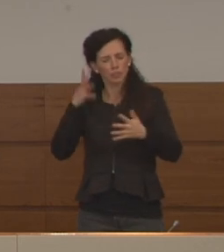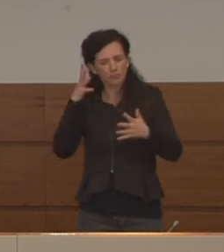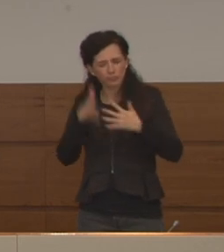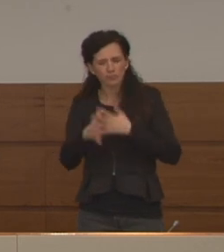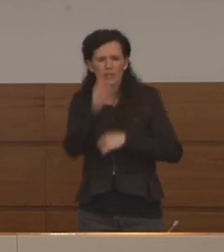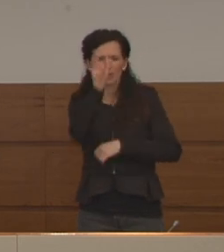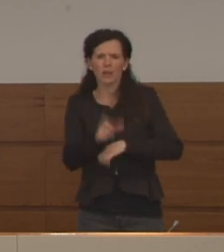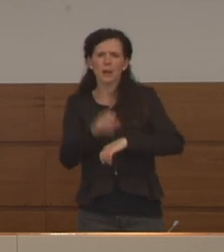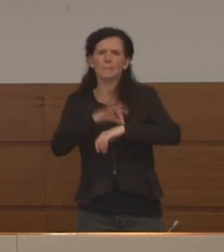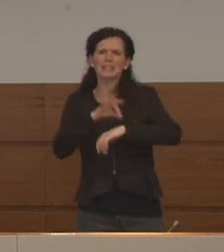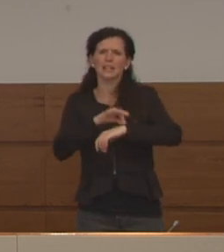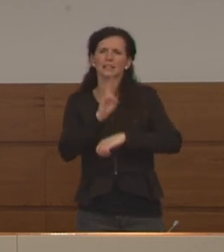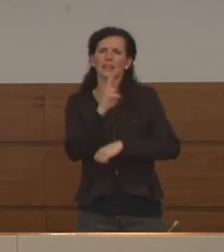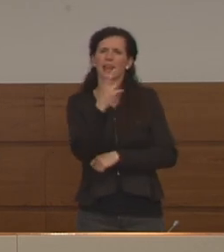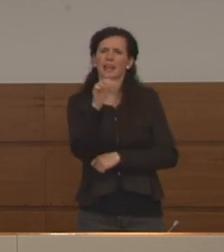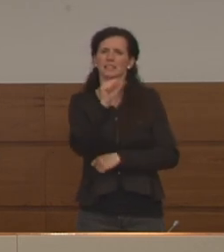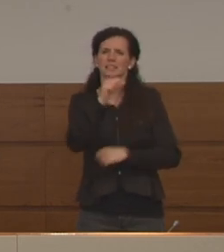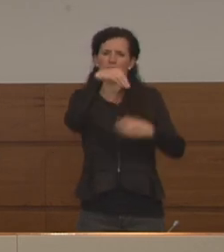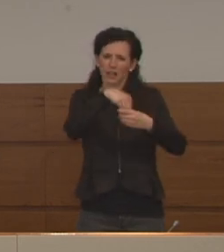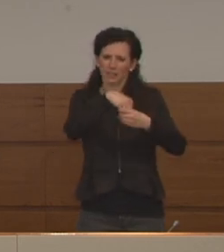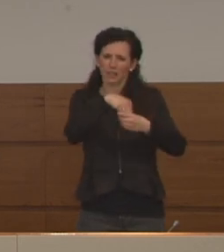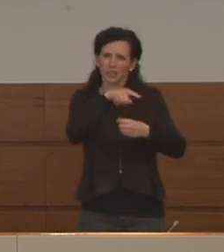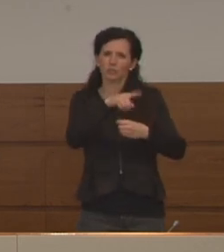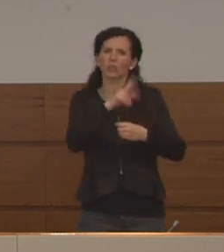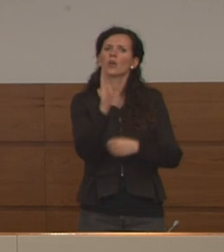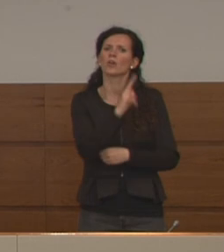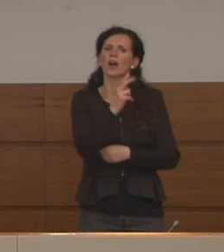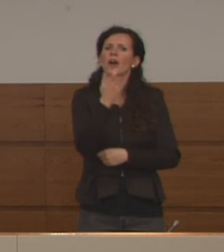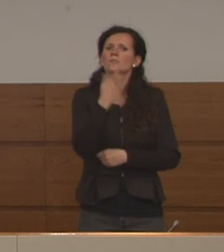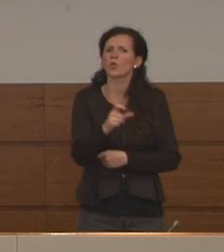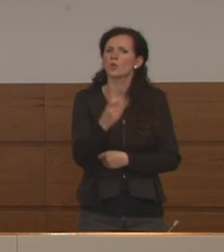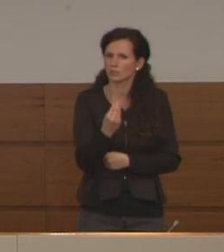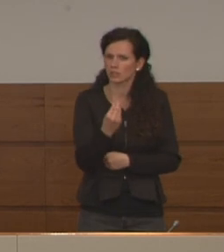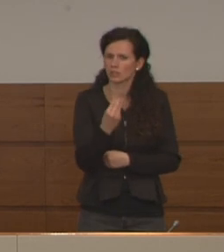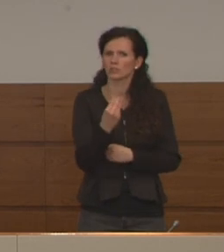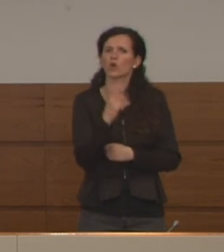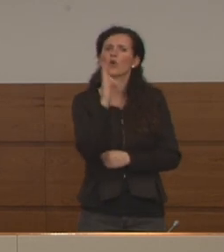pazienti nelle RSA, sulle cause di morte nelle RSA. A me non risulta che abbia